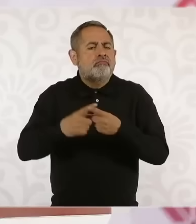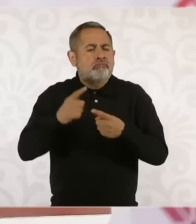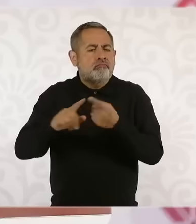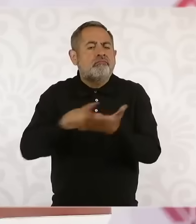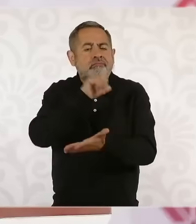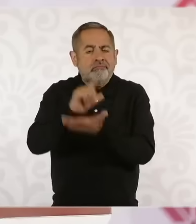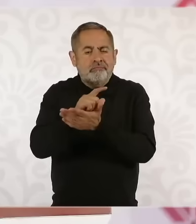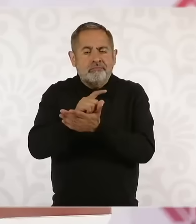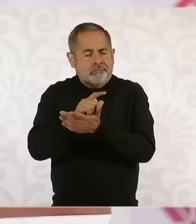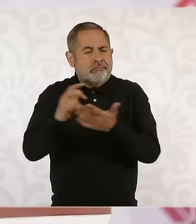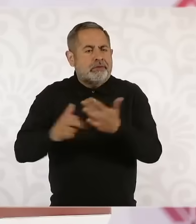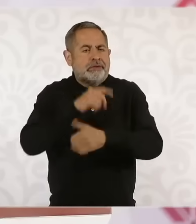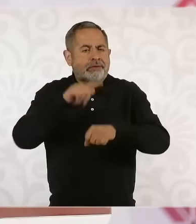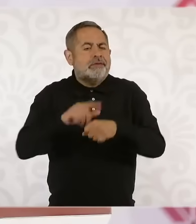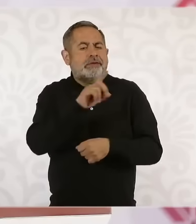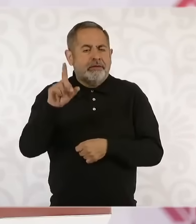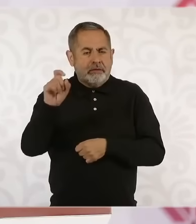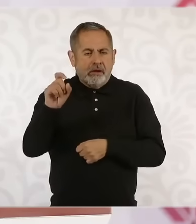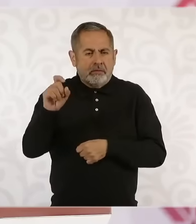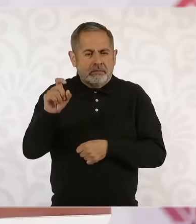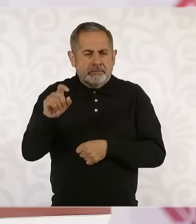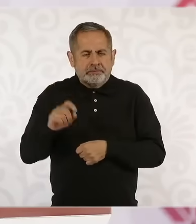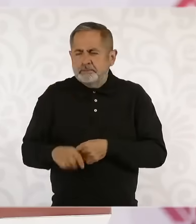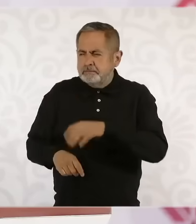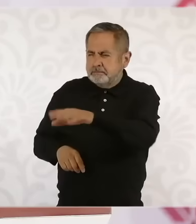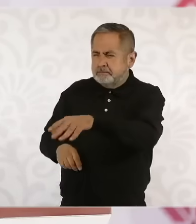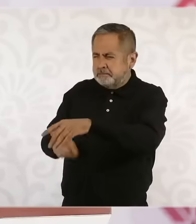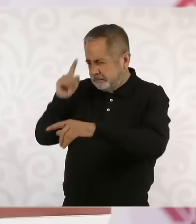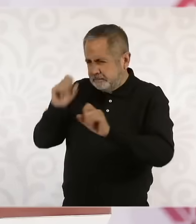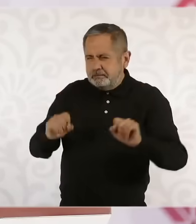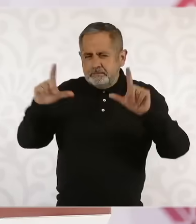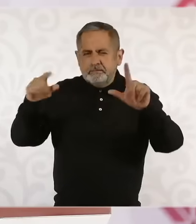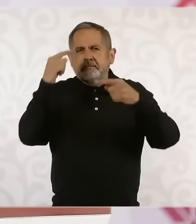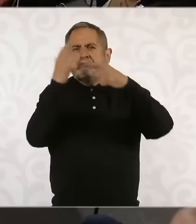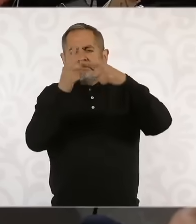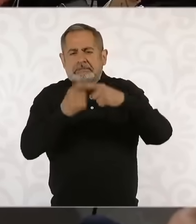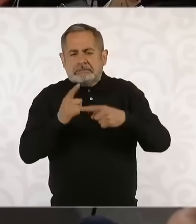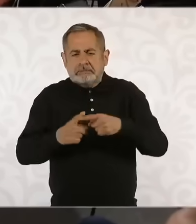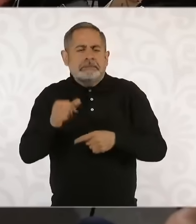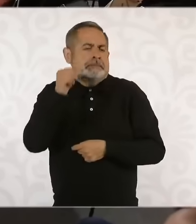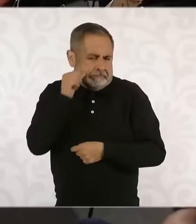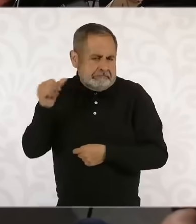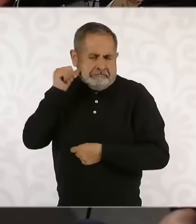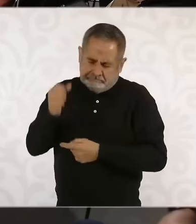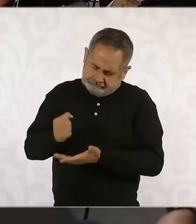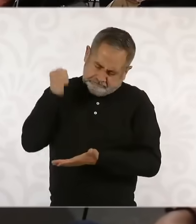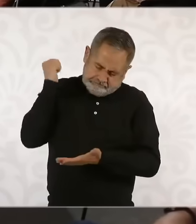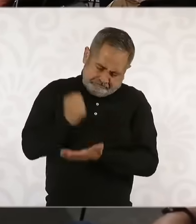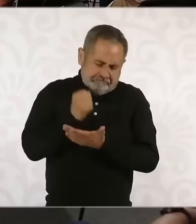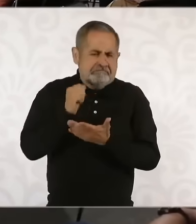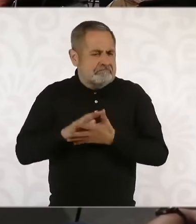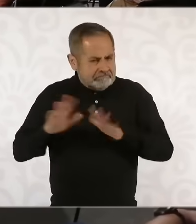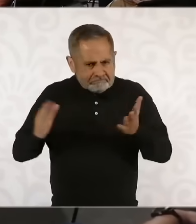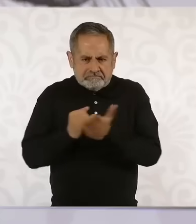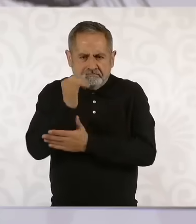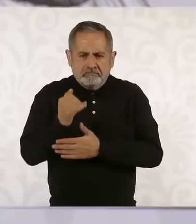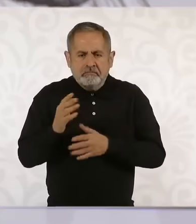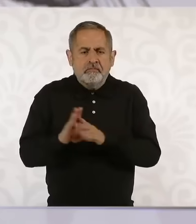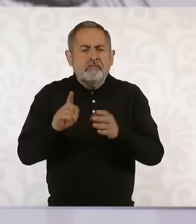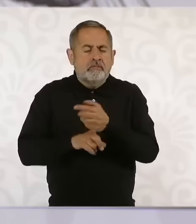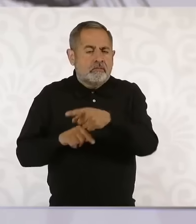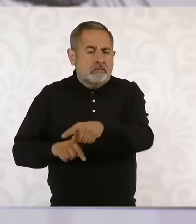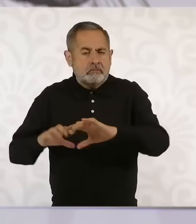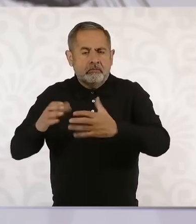Nacional de Aguas, esta iniciativa aprobada ayer este pues en el Congreso de la Unión.